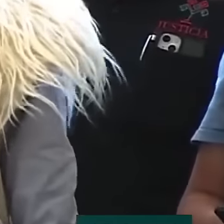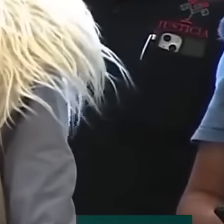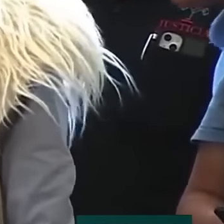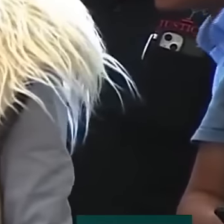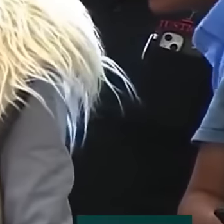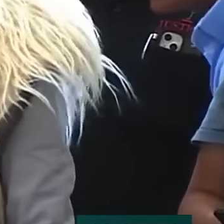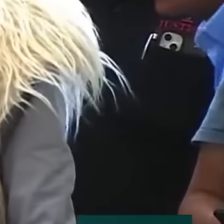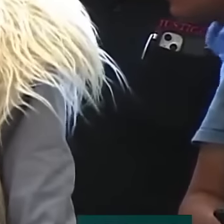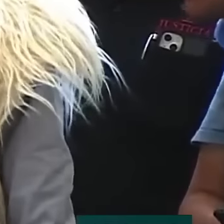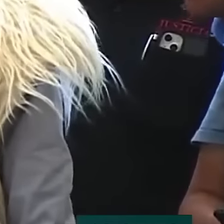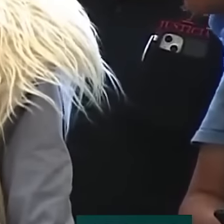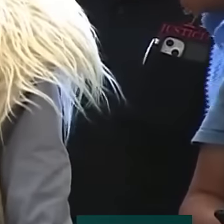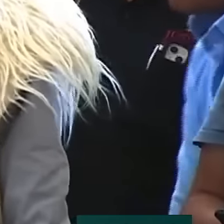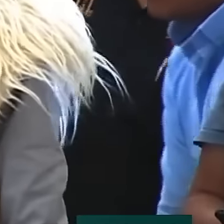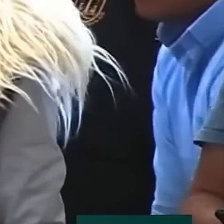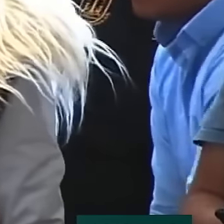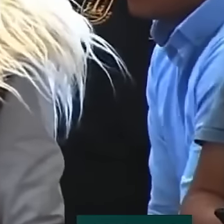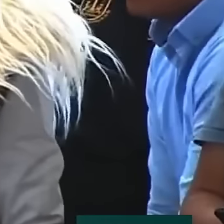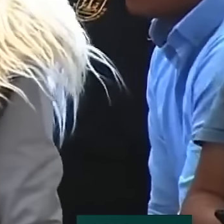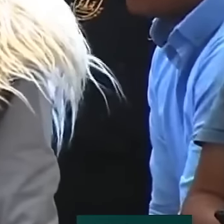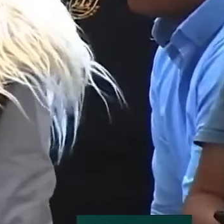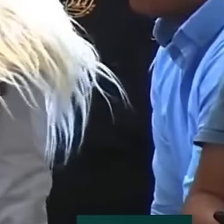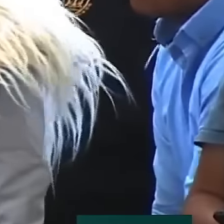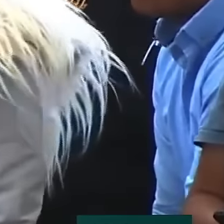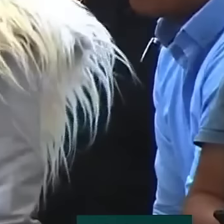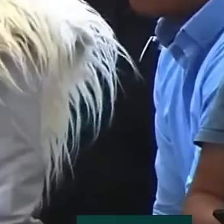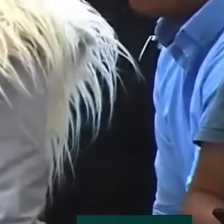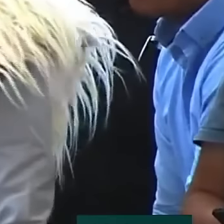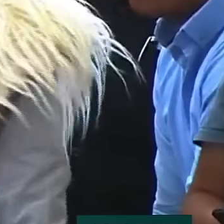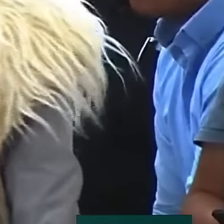derecho pueblo indígenan